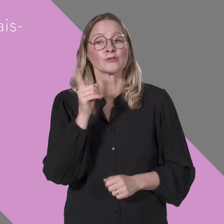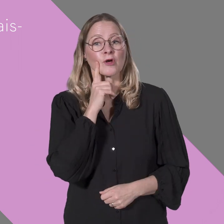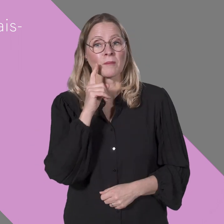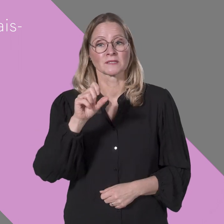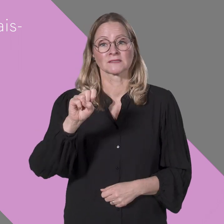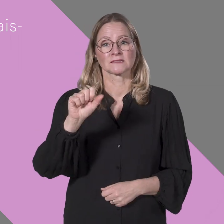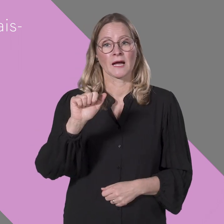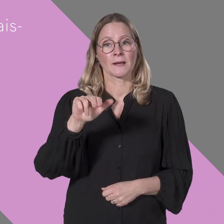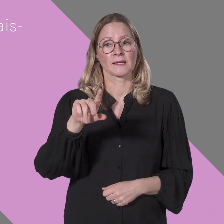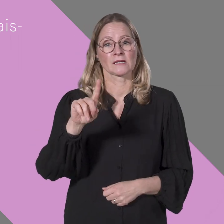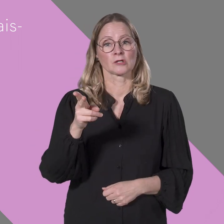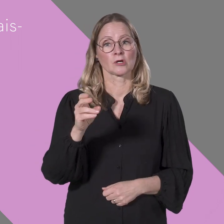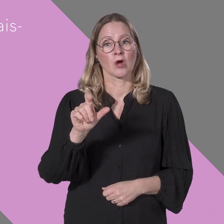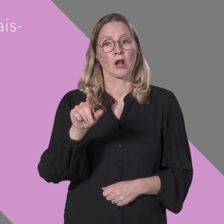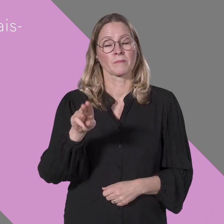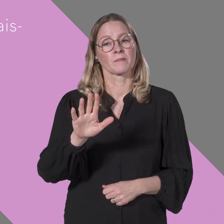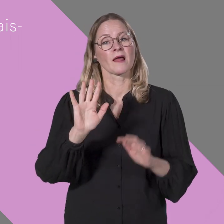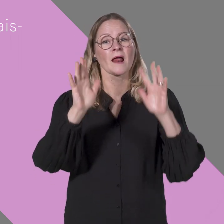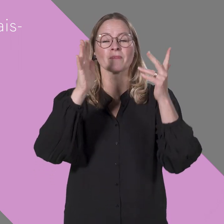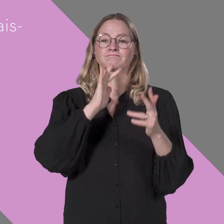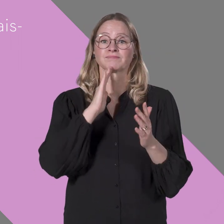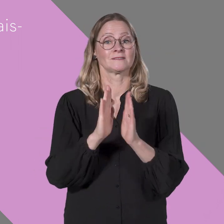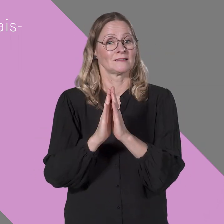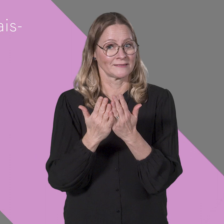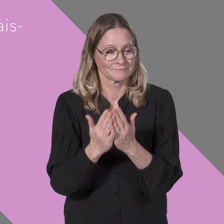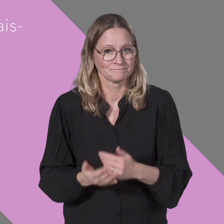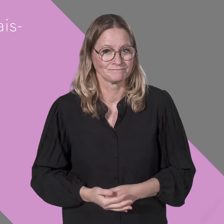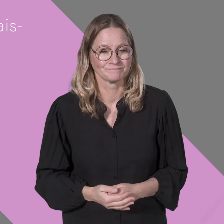Thomas Sandholmin elämäkerrasta.